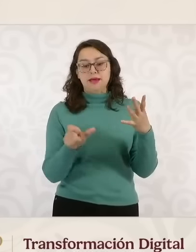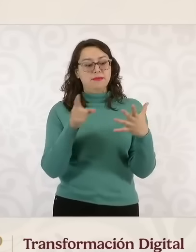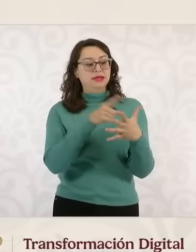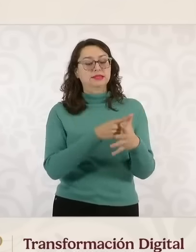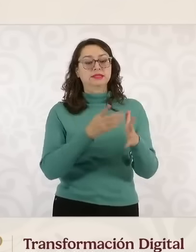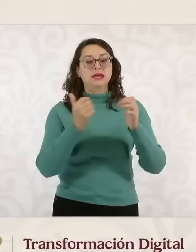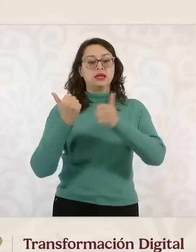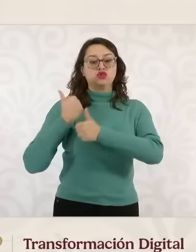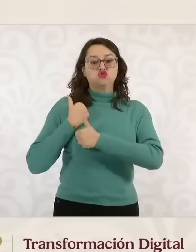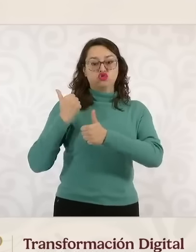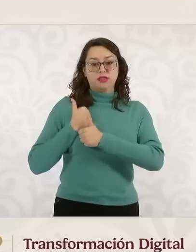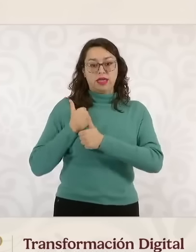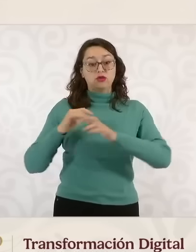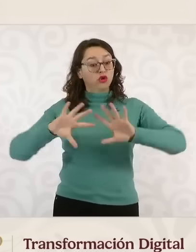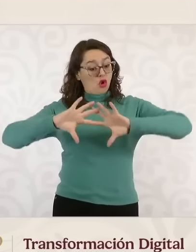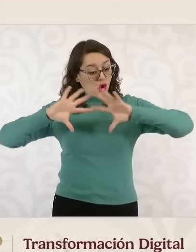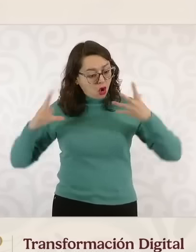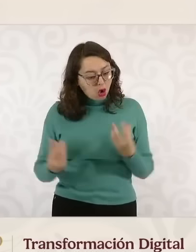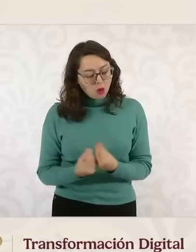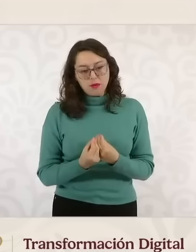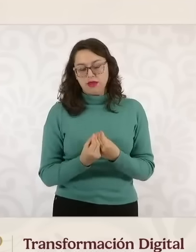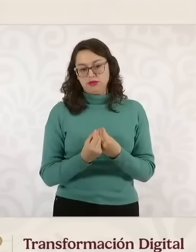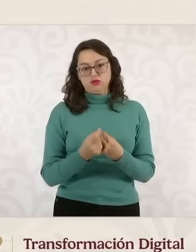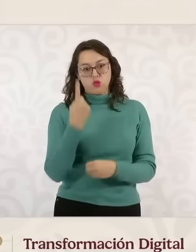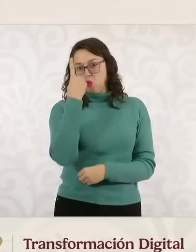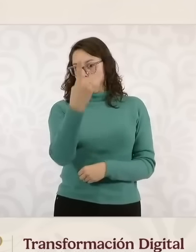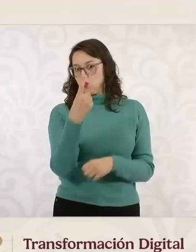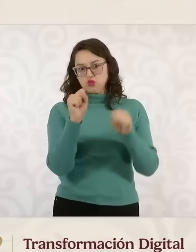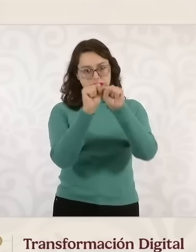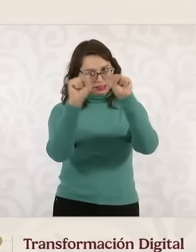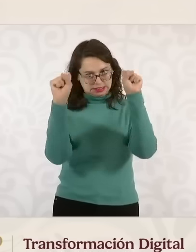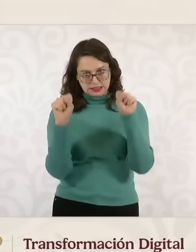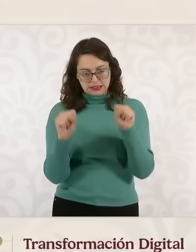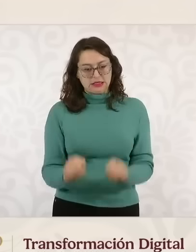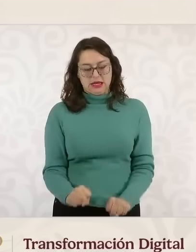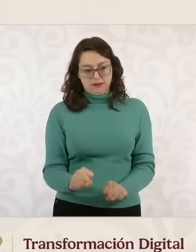es decir, de todas las instituciones que brindan servicios de salud desde el gobierno federal,